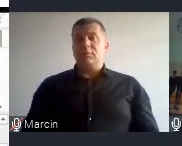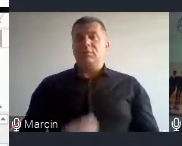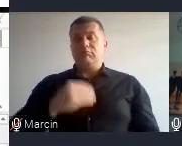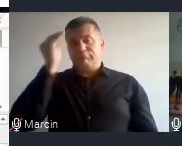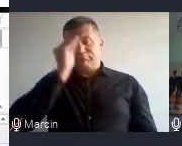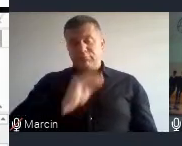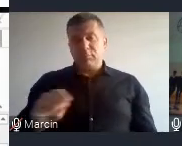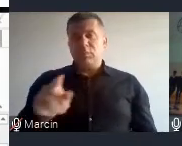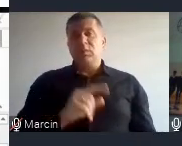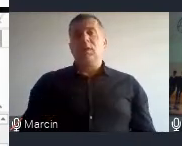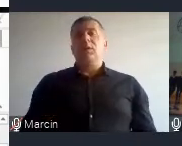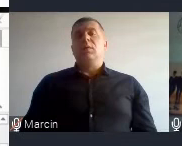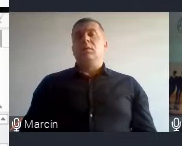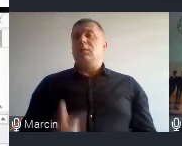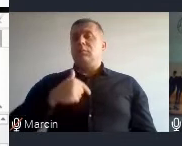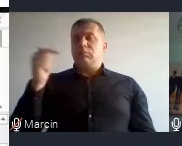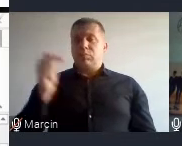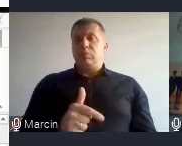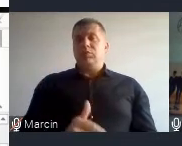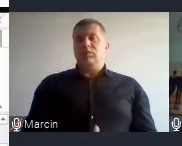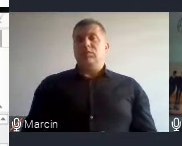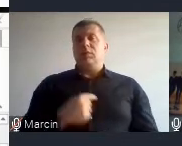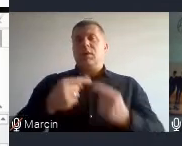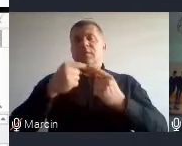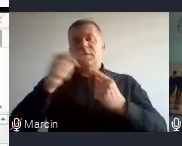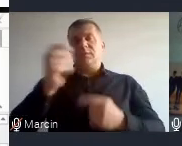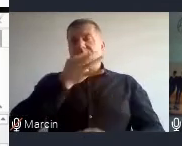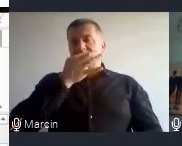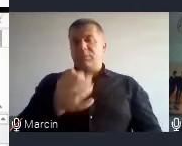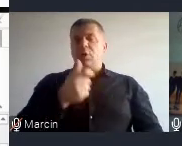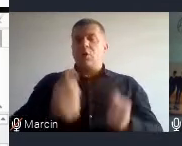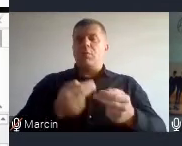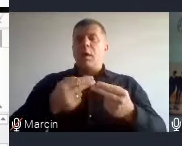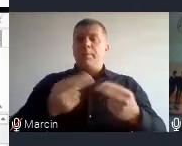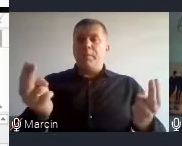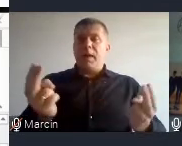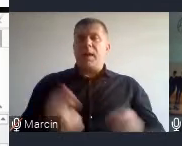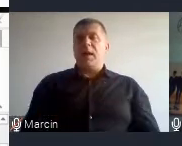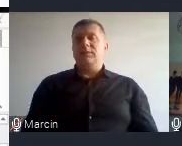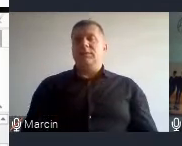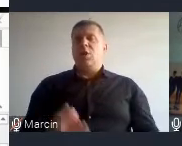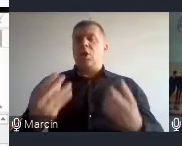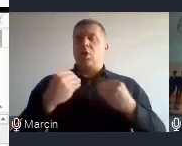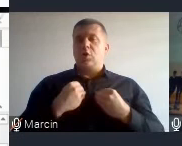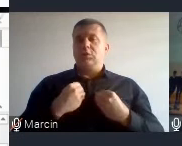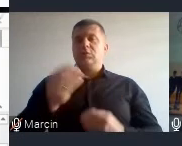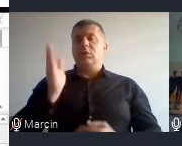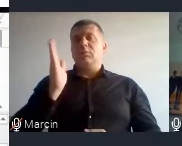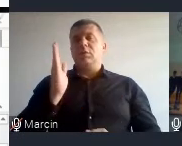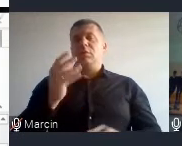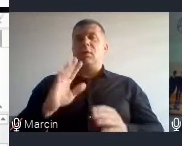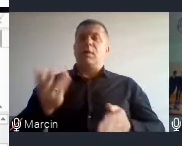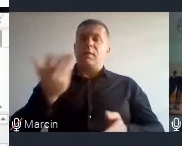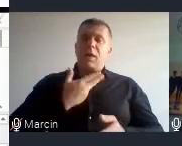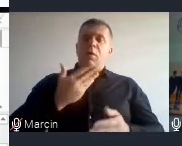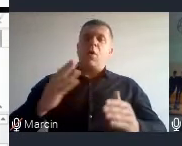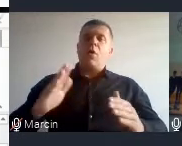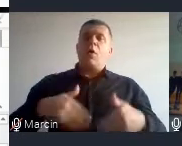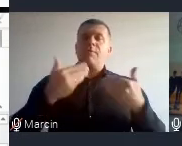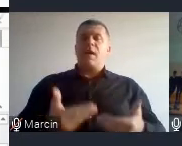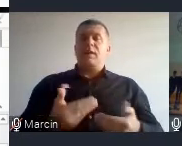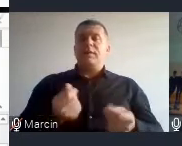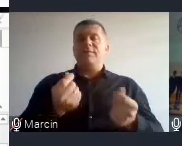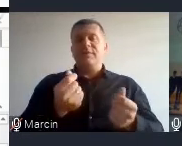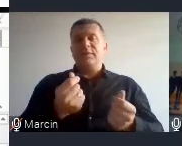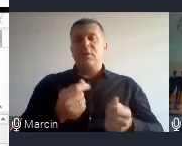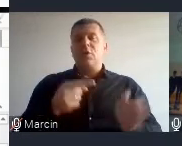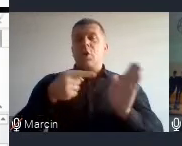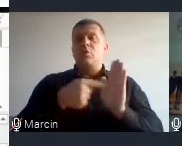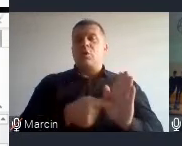musimy wysłać zapytania o publikować zapytanie i uzyskać potencjalne oferty, wyceny, dotyczące tego zamówienia.